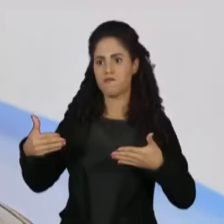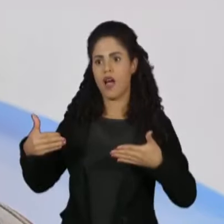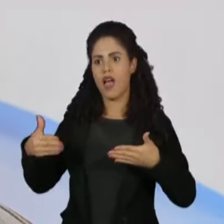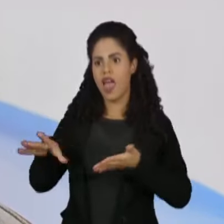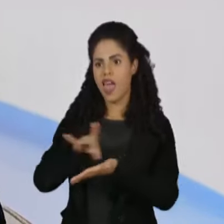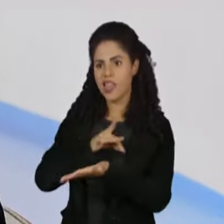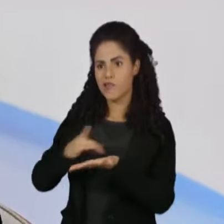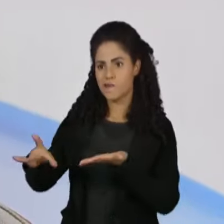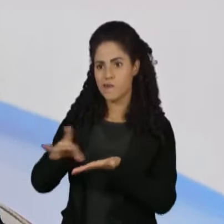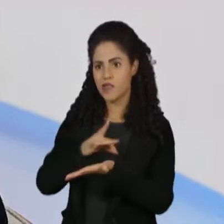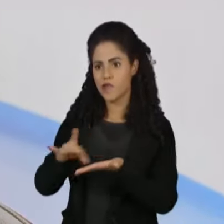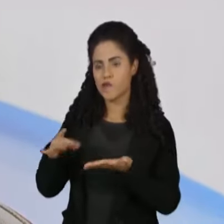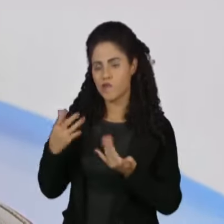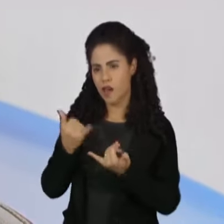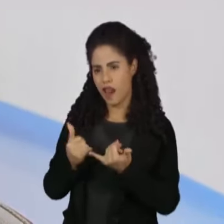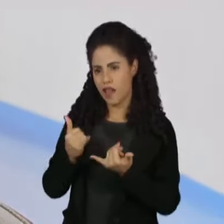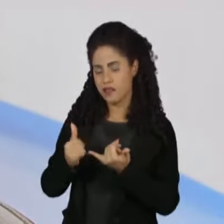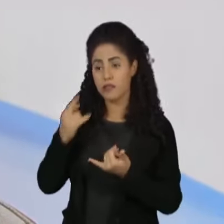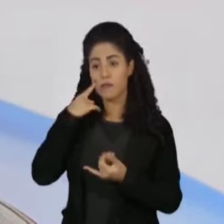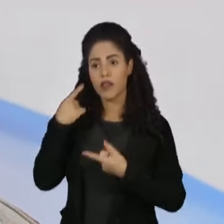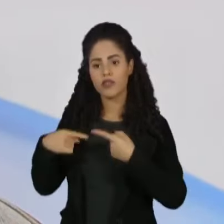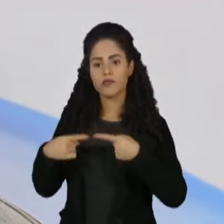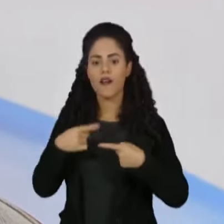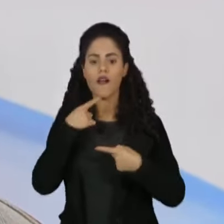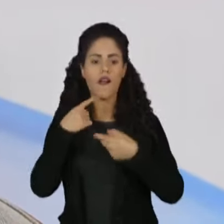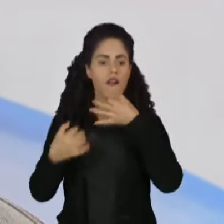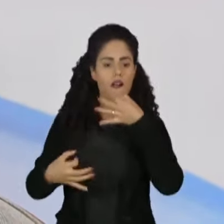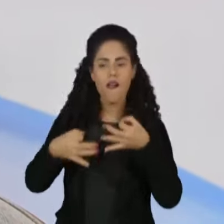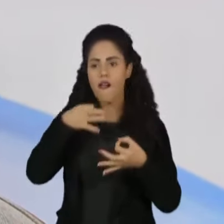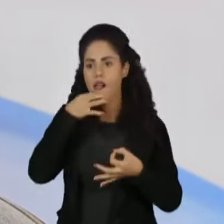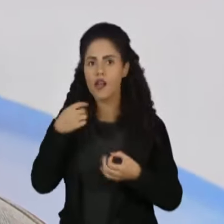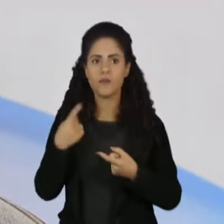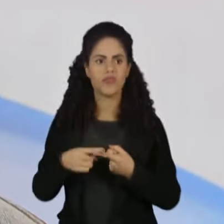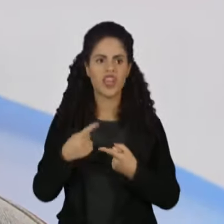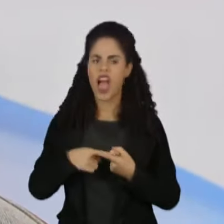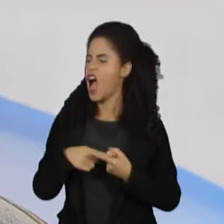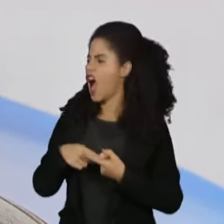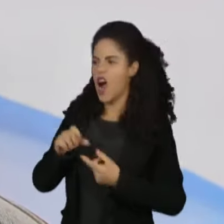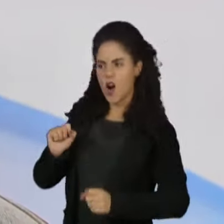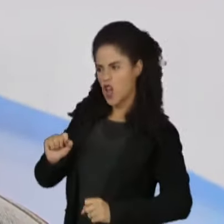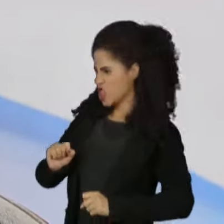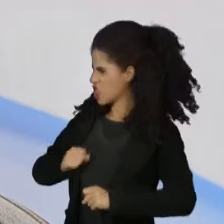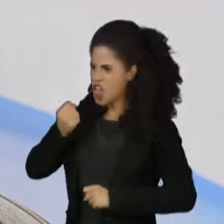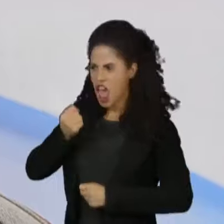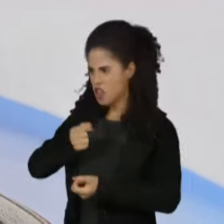com uma lógica de procurar argumentos para aquilo que você odeia que para que você odeie alguém e